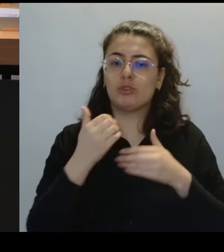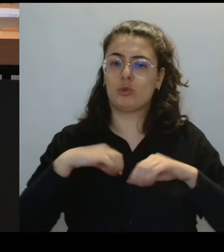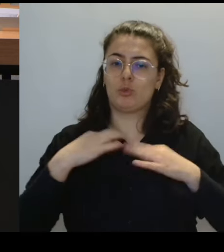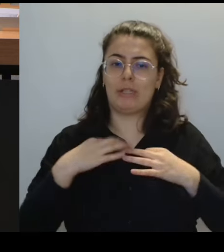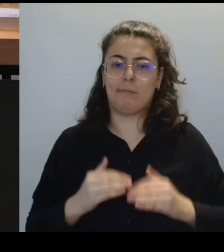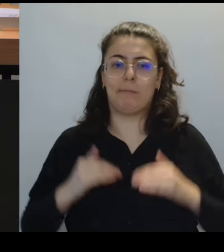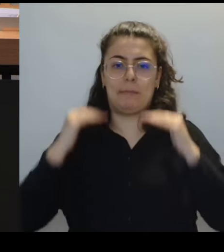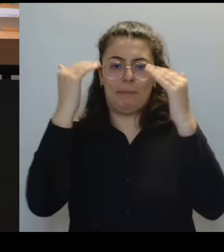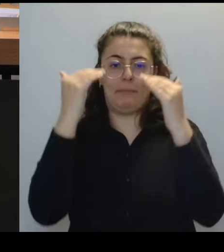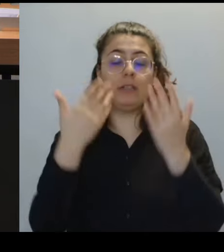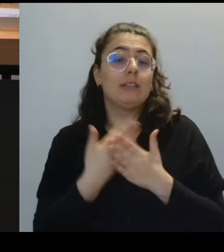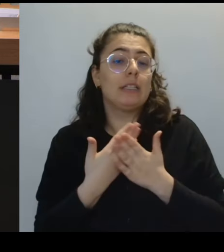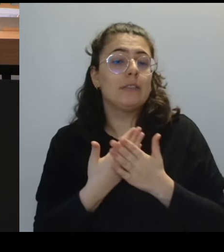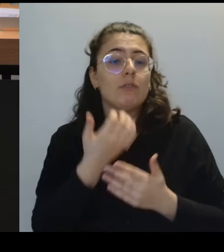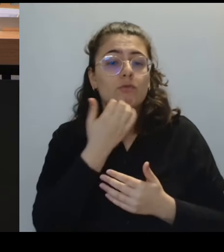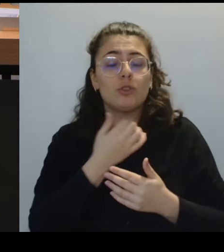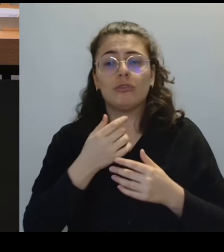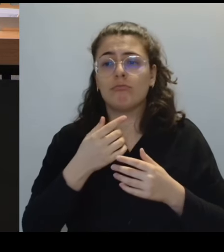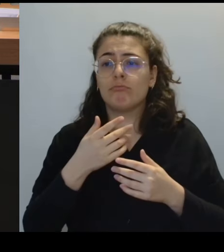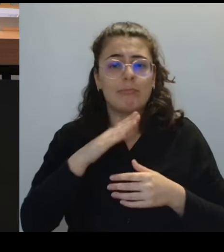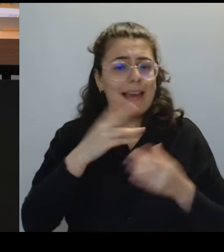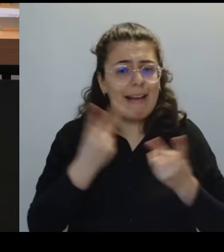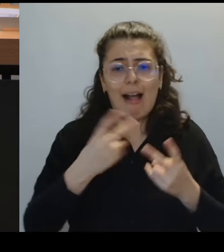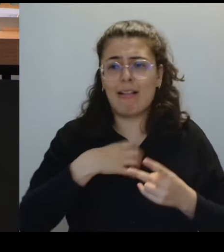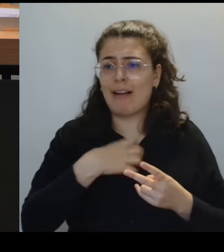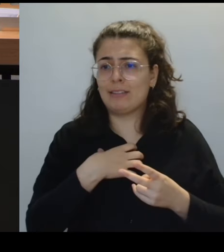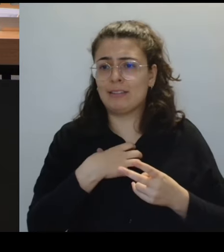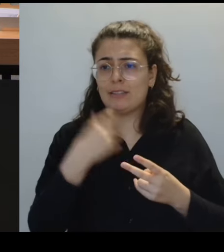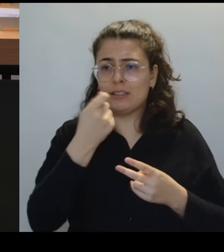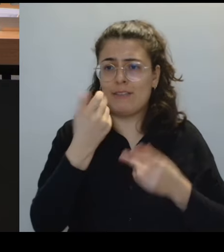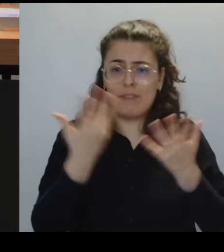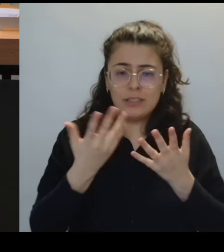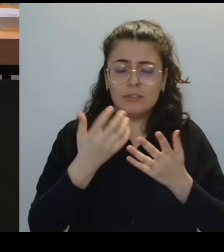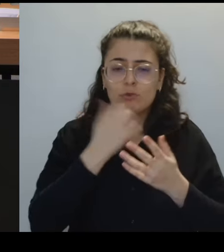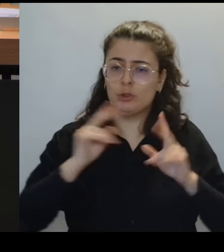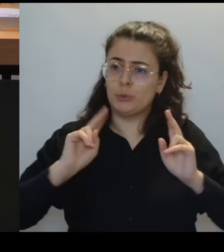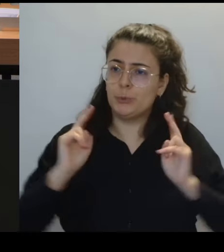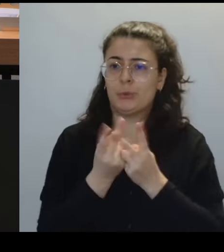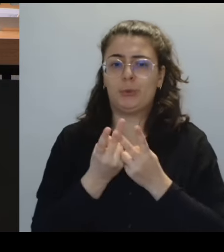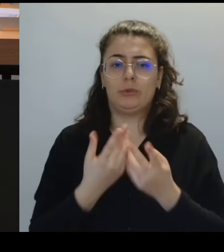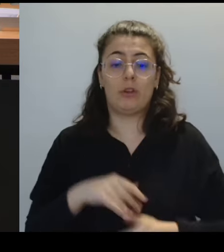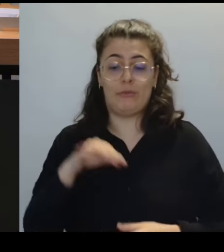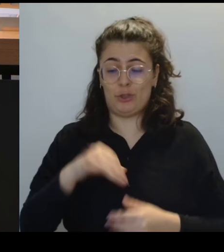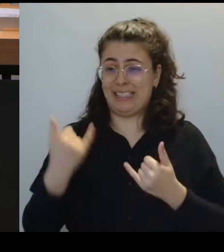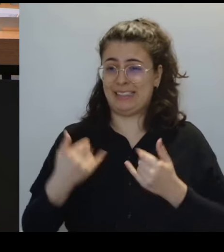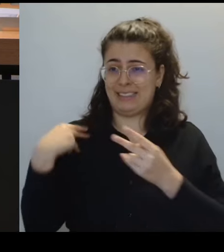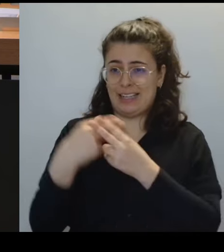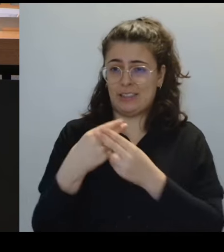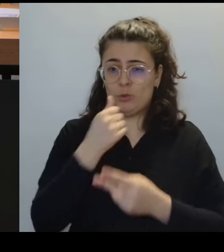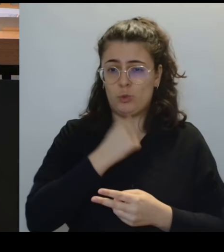von der Kasse. Und gerade für die jetzige junge Generation ist das besonders wichtig. Durch die Pandemie haben die Kinder